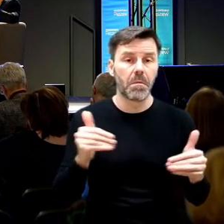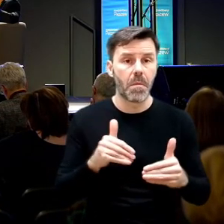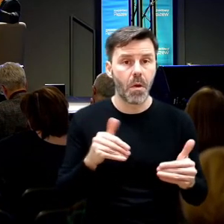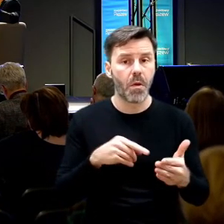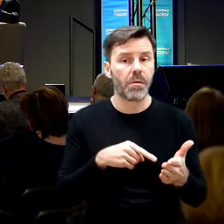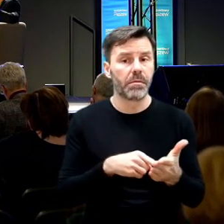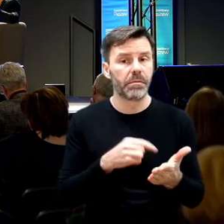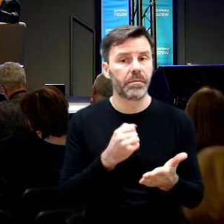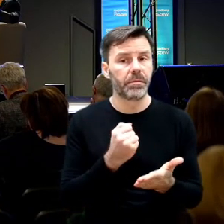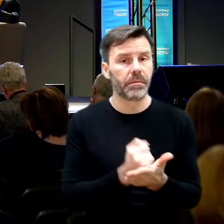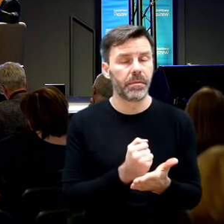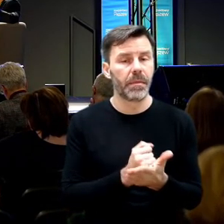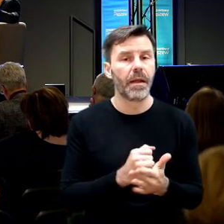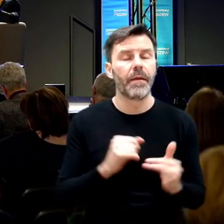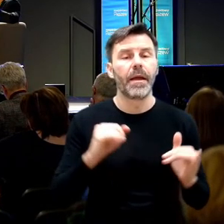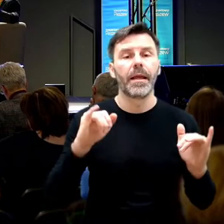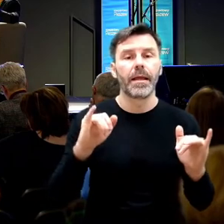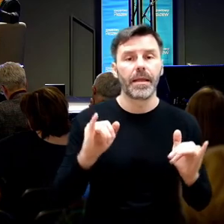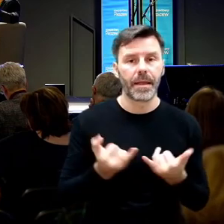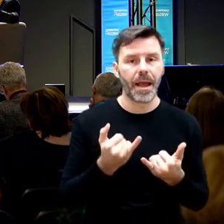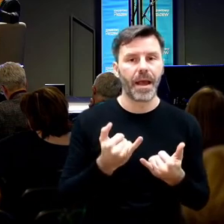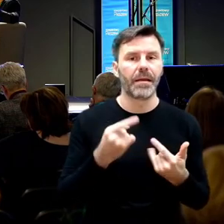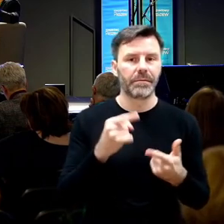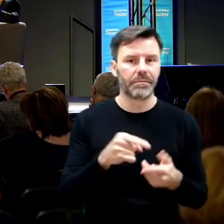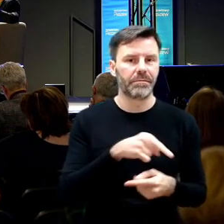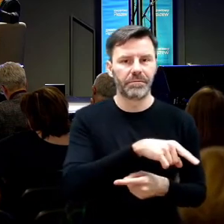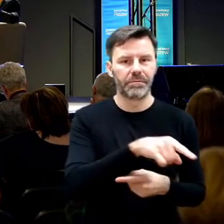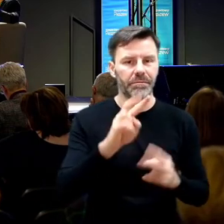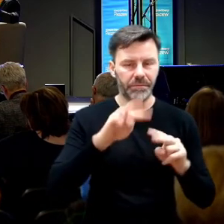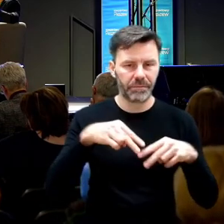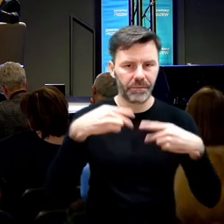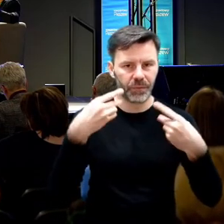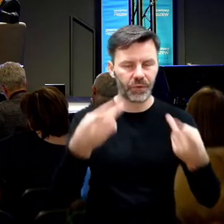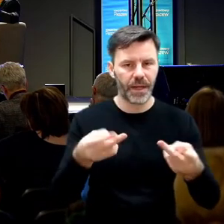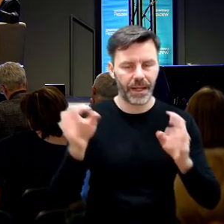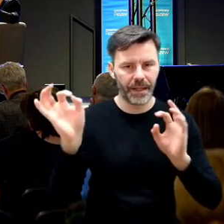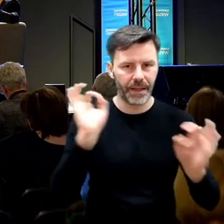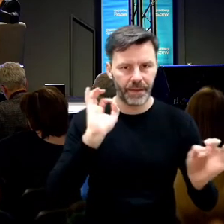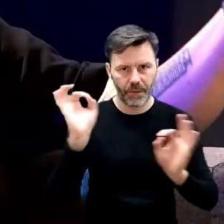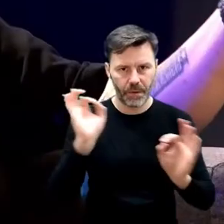jaki medialny przekaz Państwo nadają i tego, że program Mieszkanie+